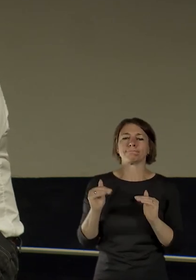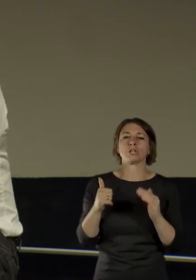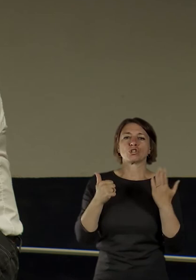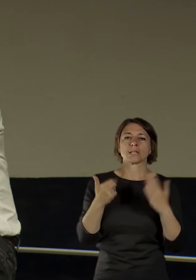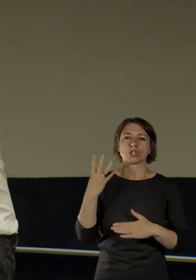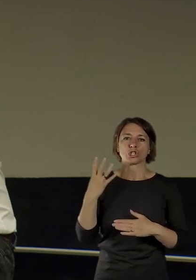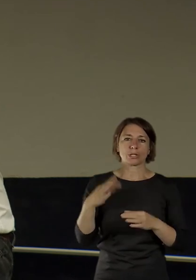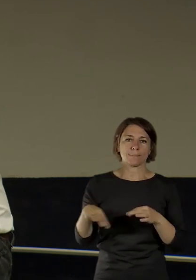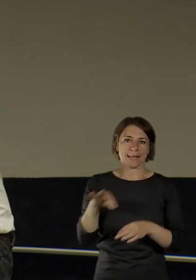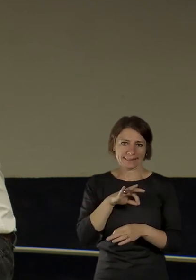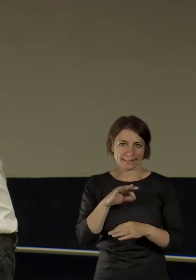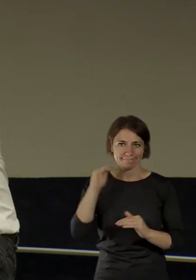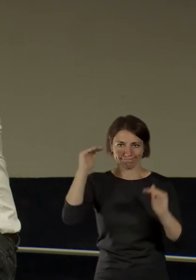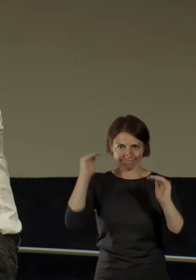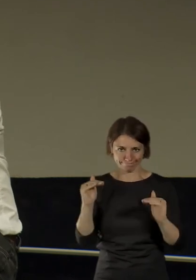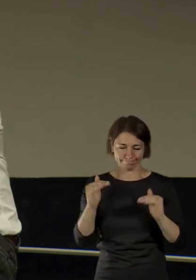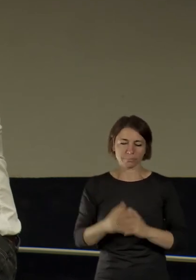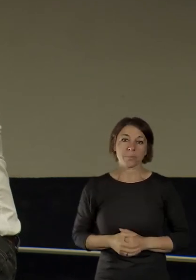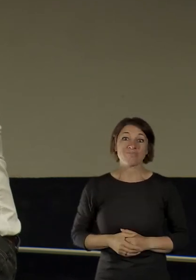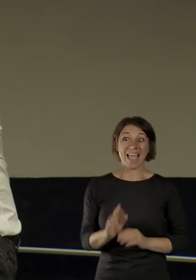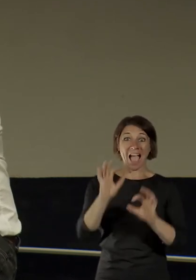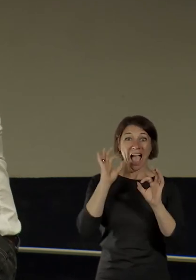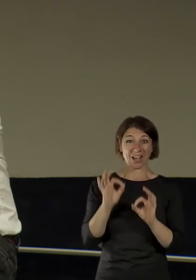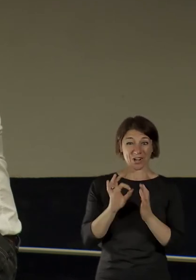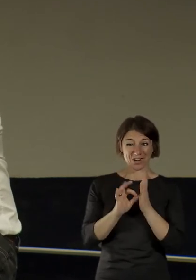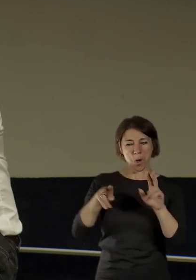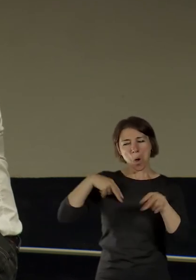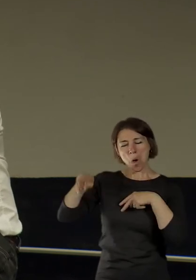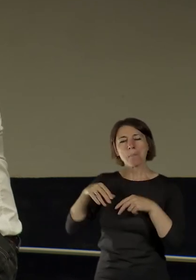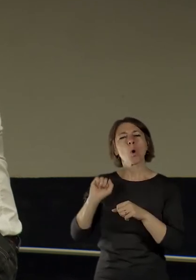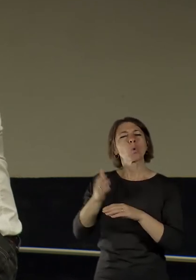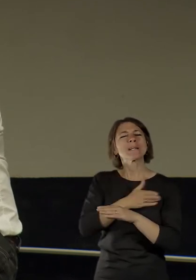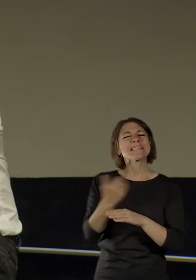A bylo to v době, kdy jsme měli ten stávající územní plán, který do jisté